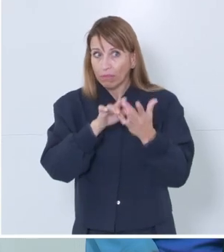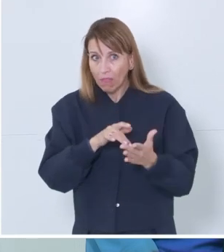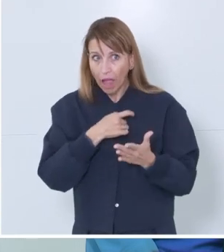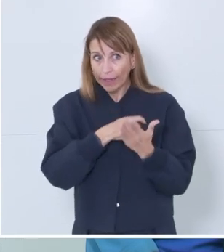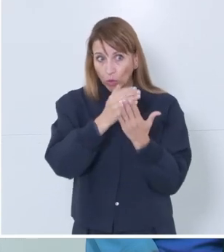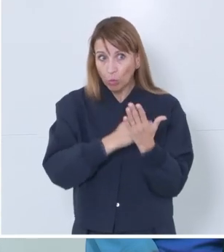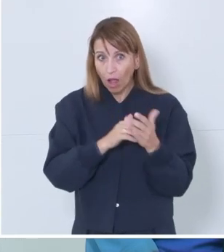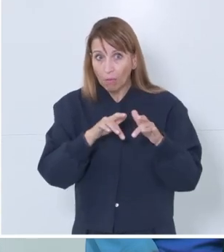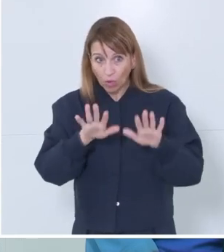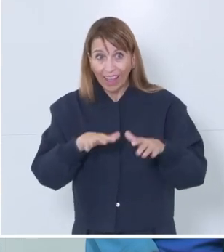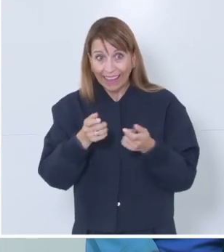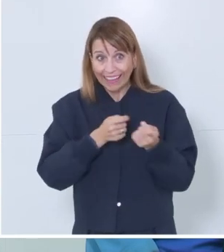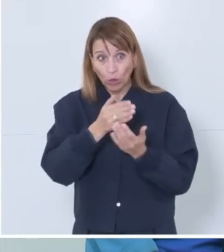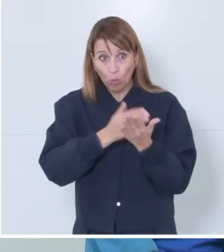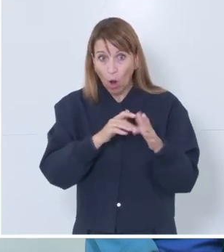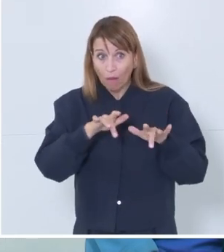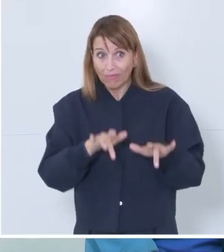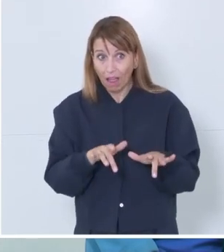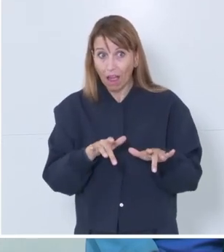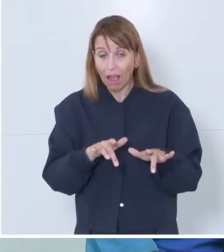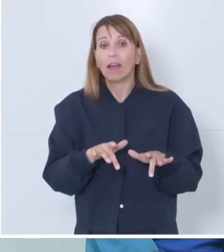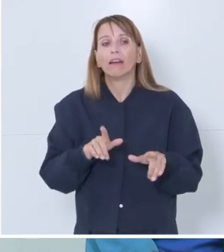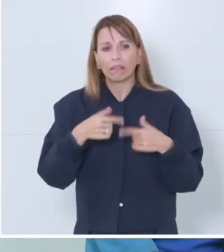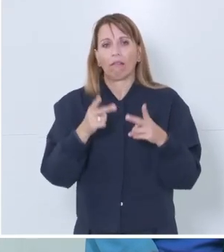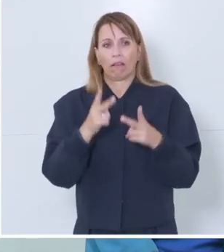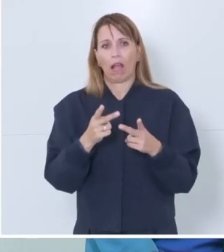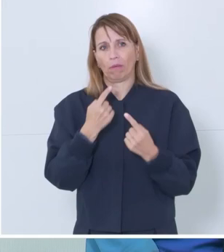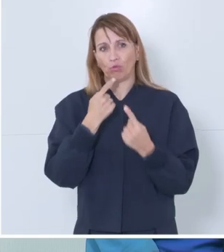befinden wir uns noch nicht, wir sind aktuell noch im Sondieren. Der Bundespräsident hat,